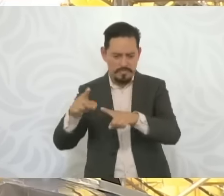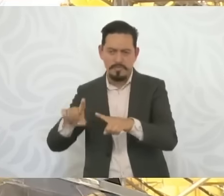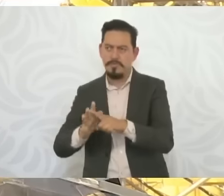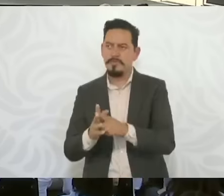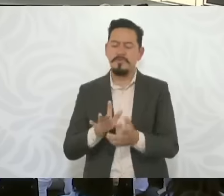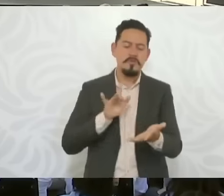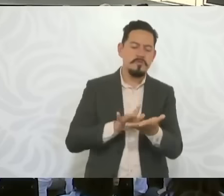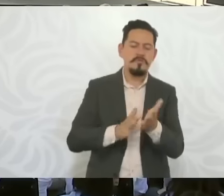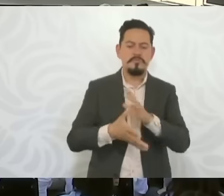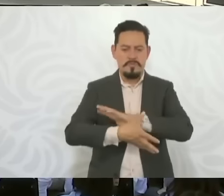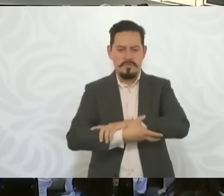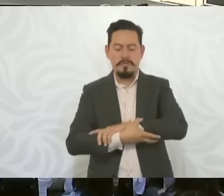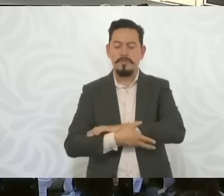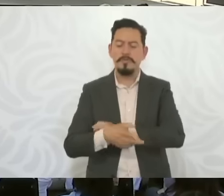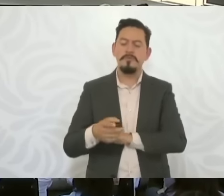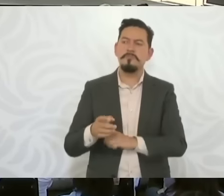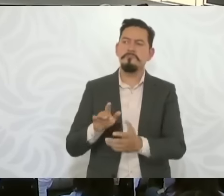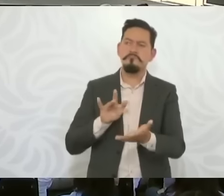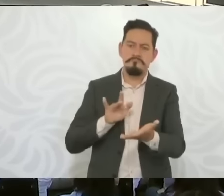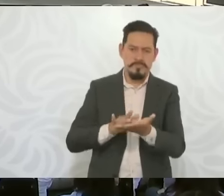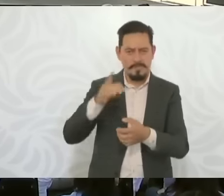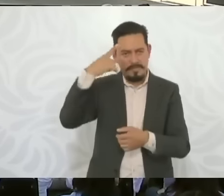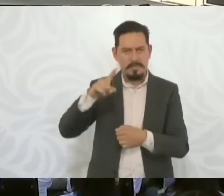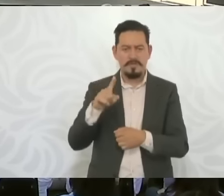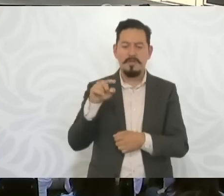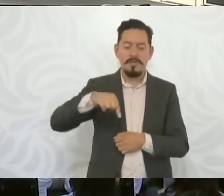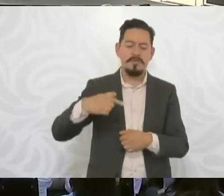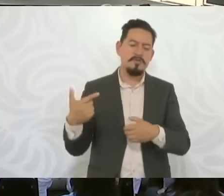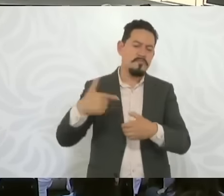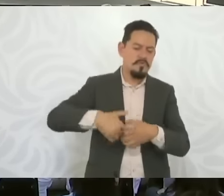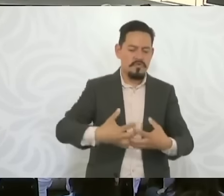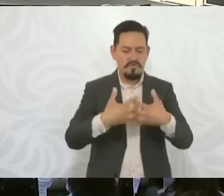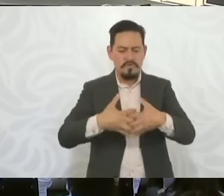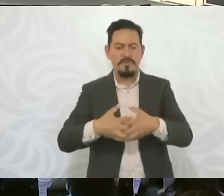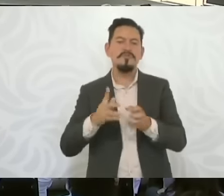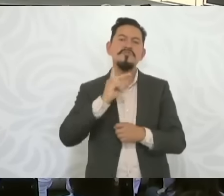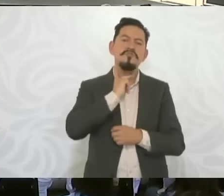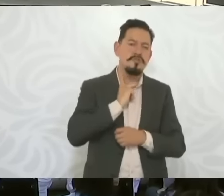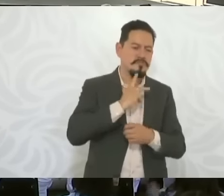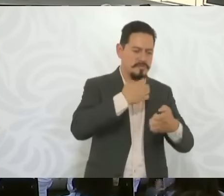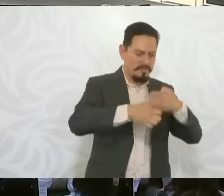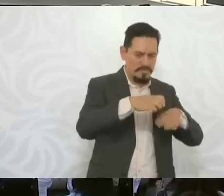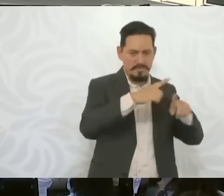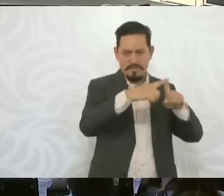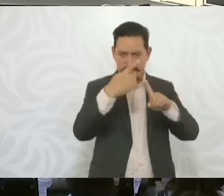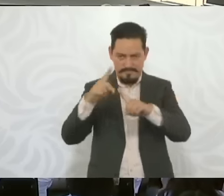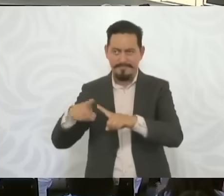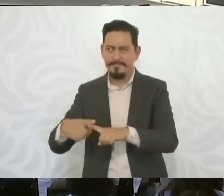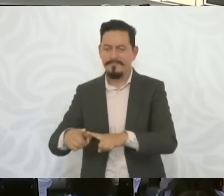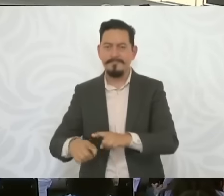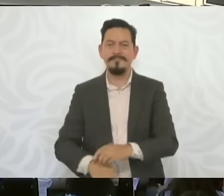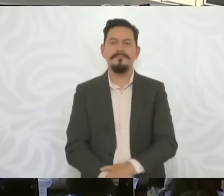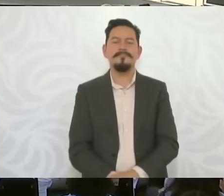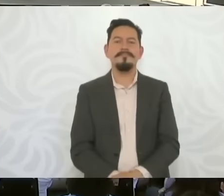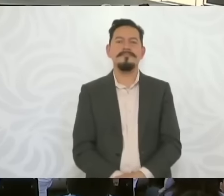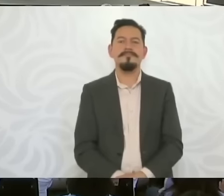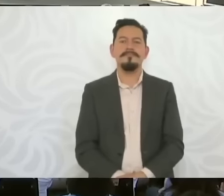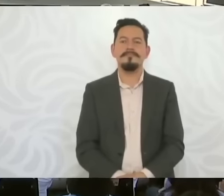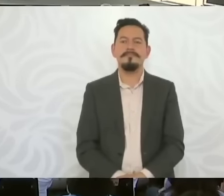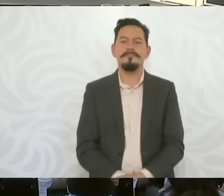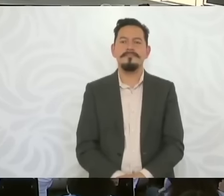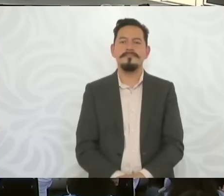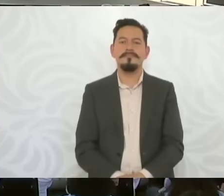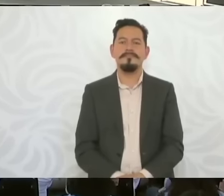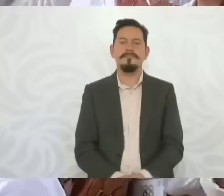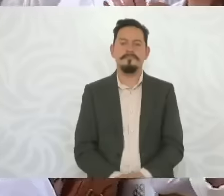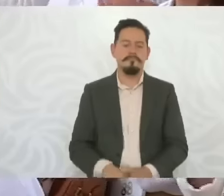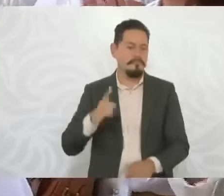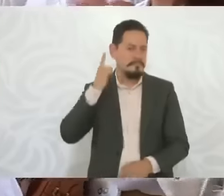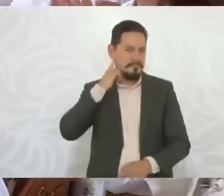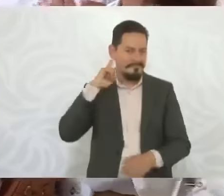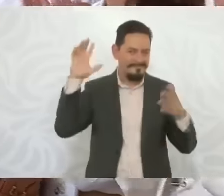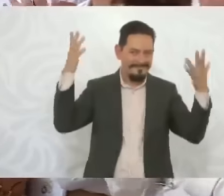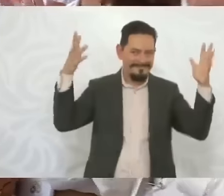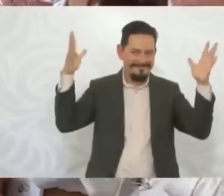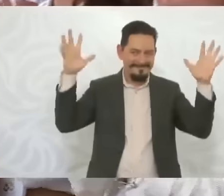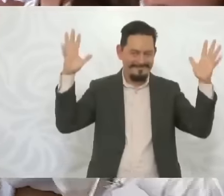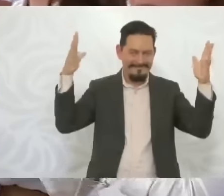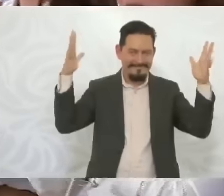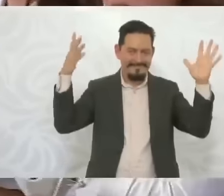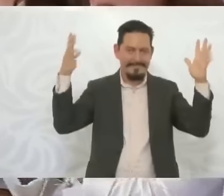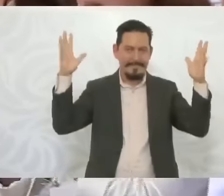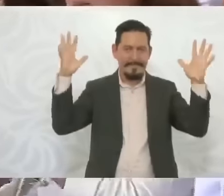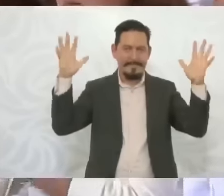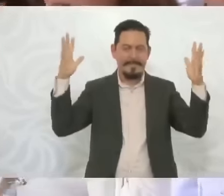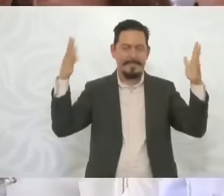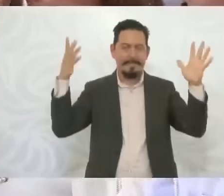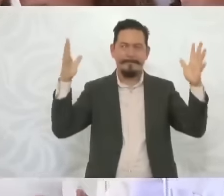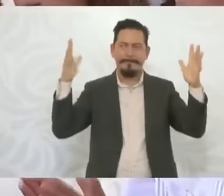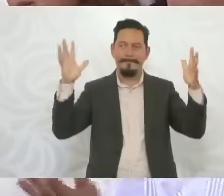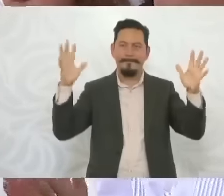su compromiso en los campos petroleros, en las refinerías y los distintos centros de trabajo.